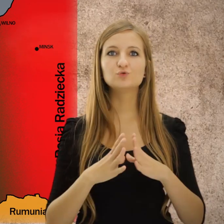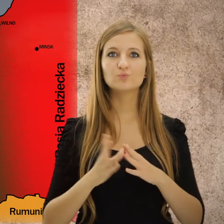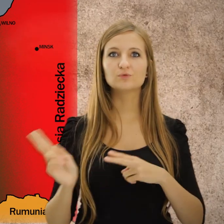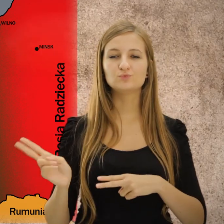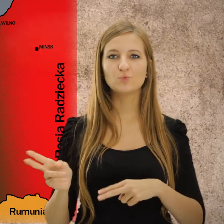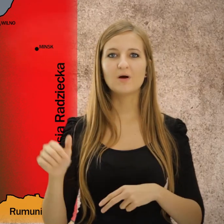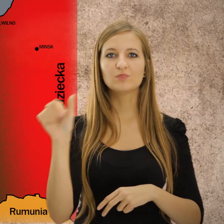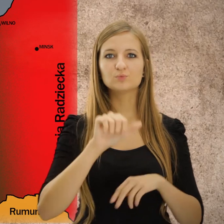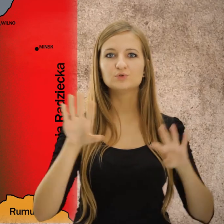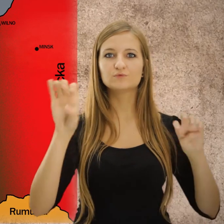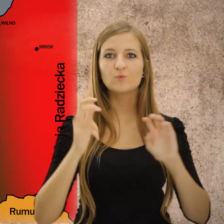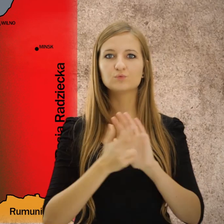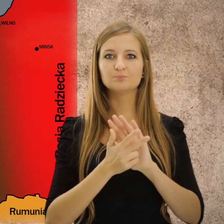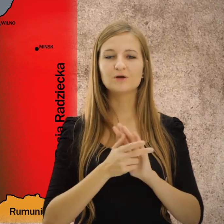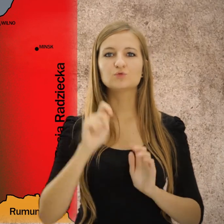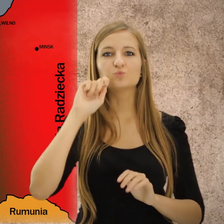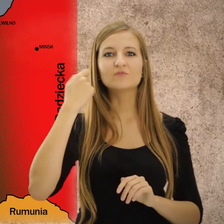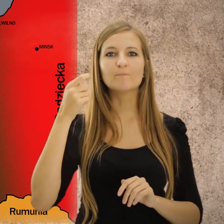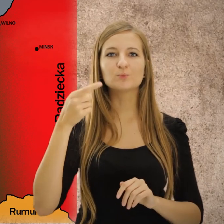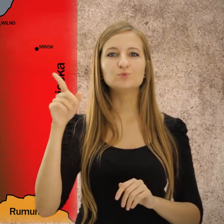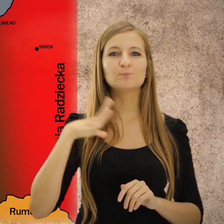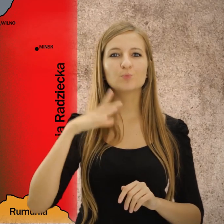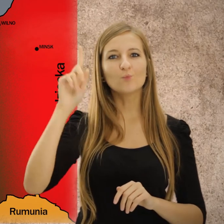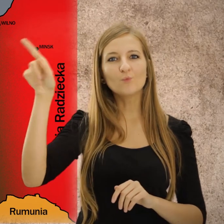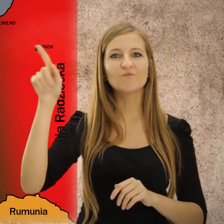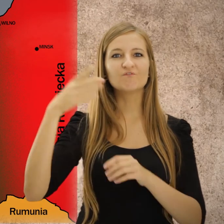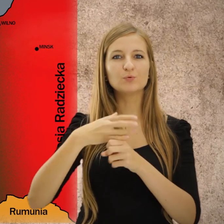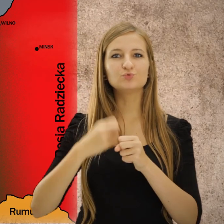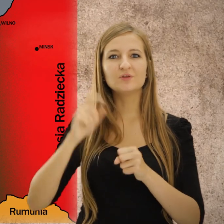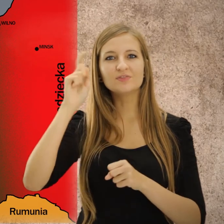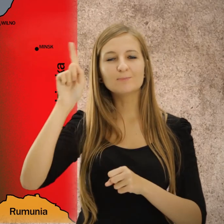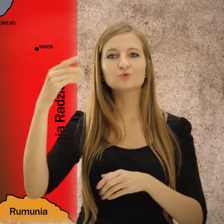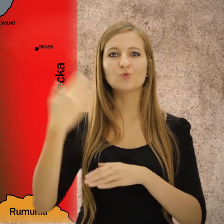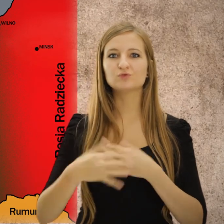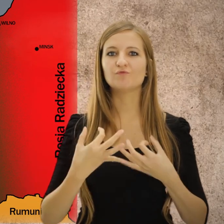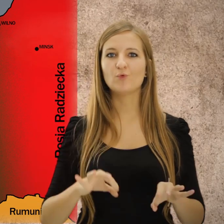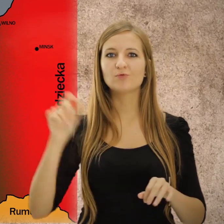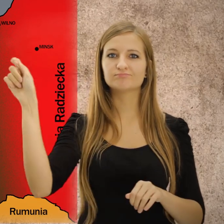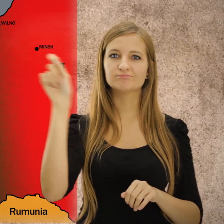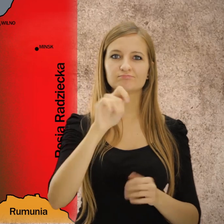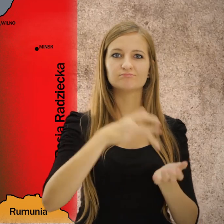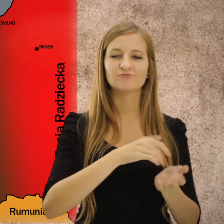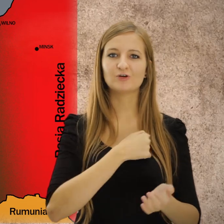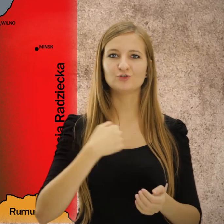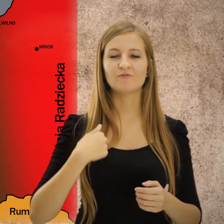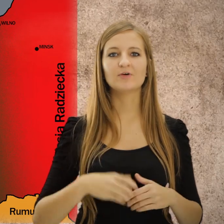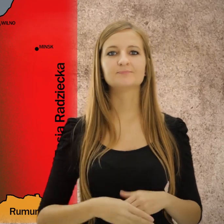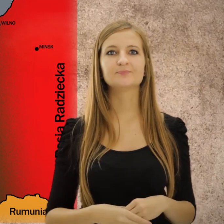10 listopada 1918 roku do Warszawy przyjechał Piłsudski, którego Niemcy zwolnili z więzienia.